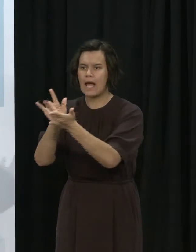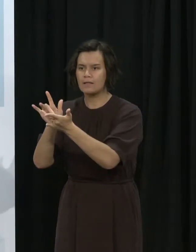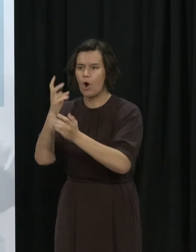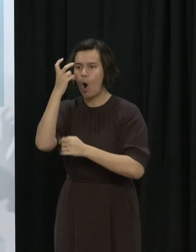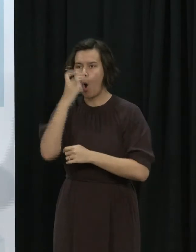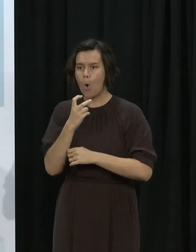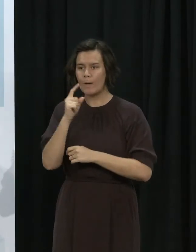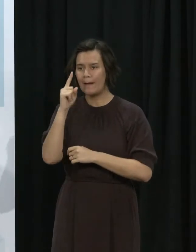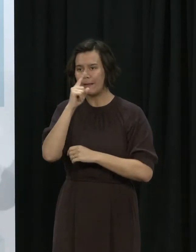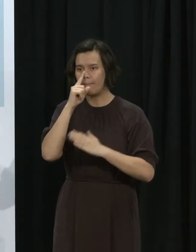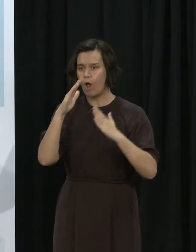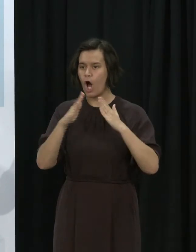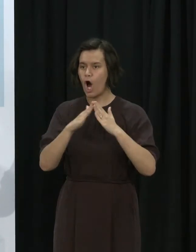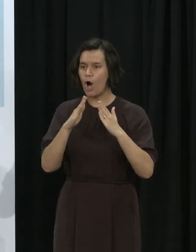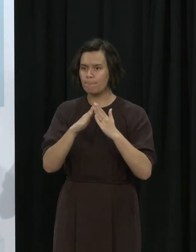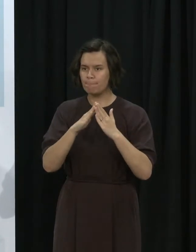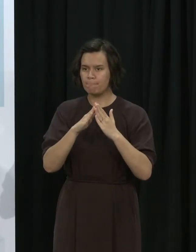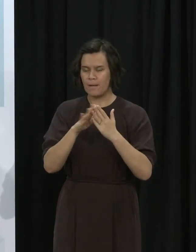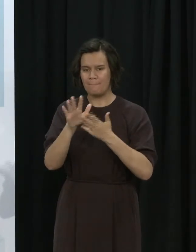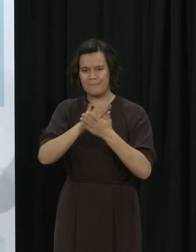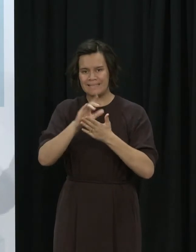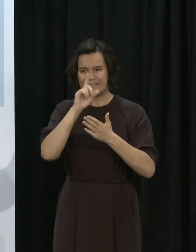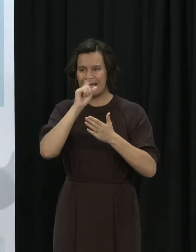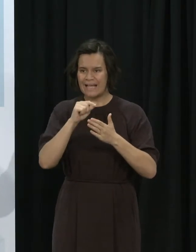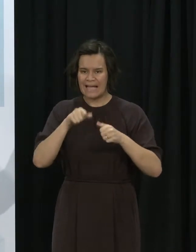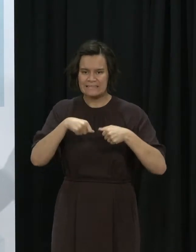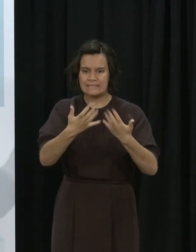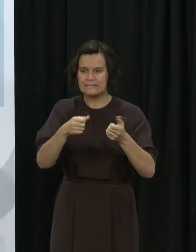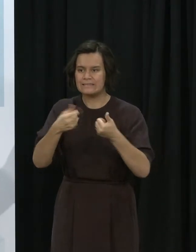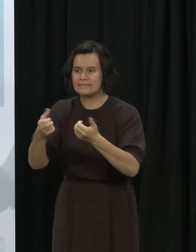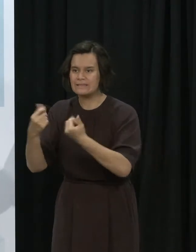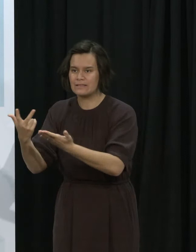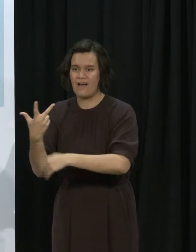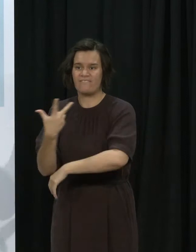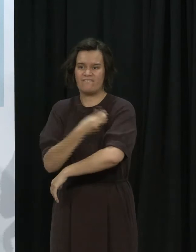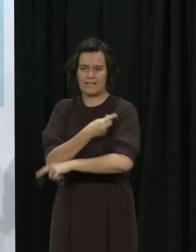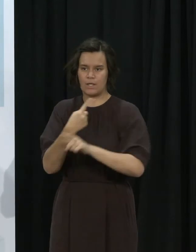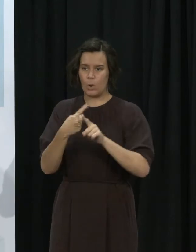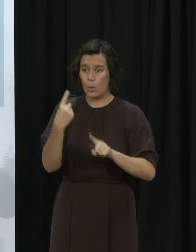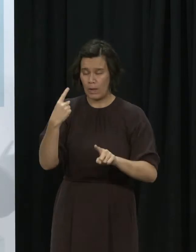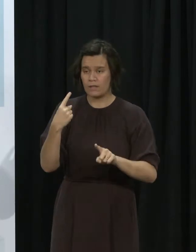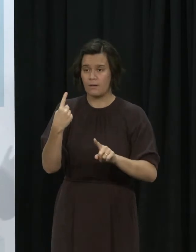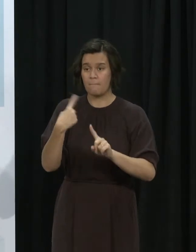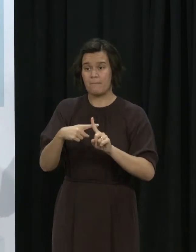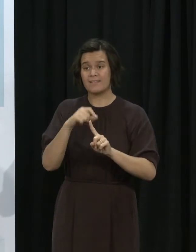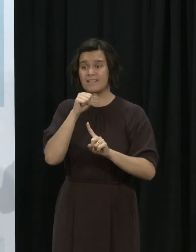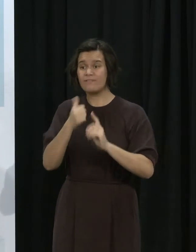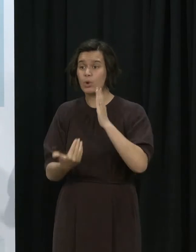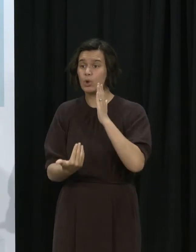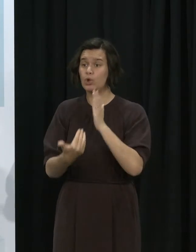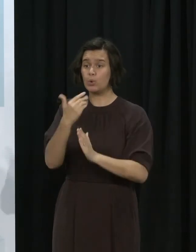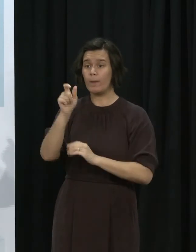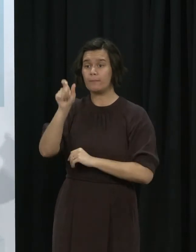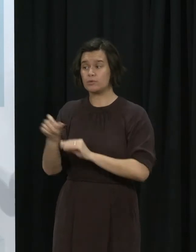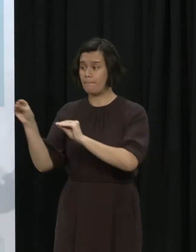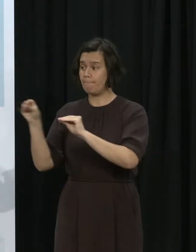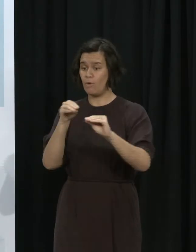teitei mo te Maori me nga tangata o Te Moananui-a-Kiwa.